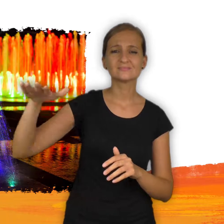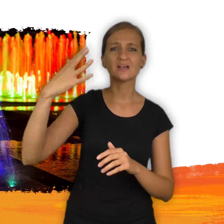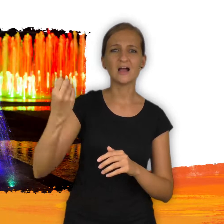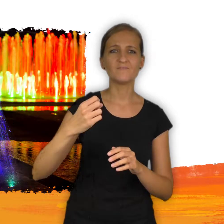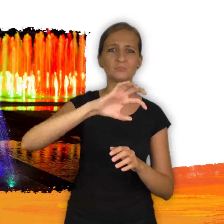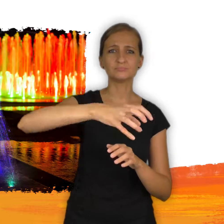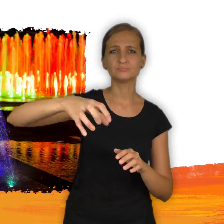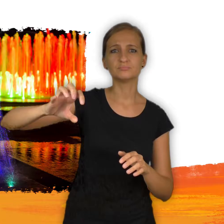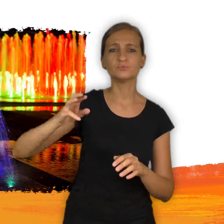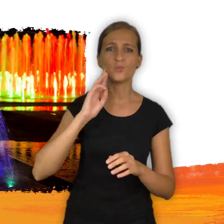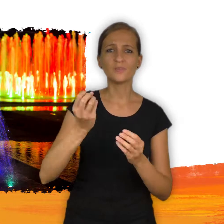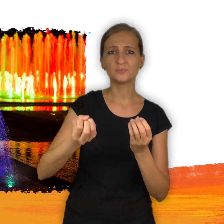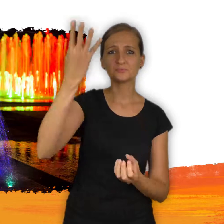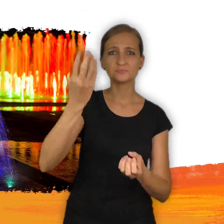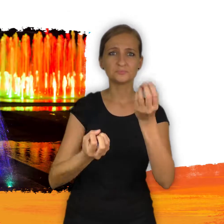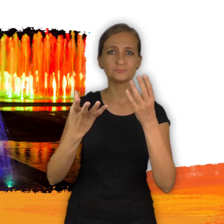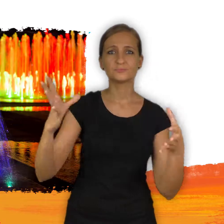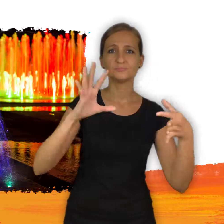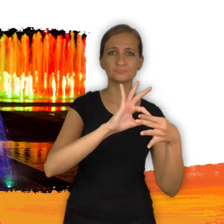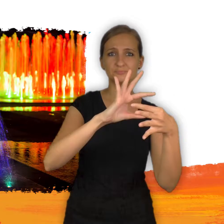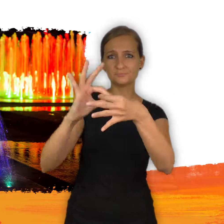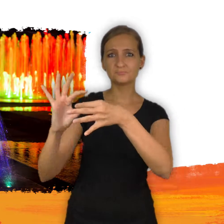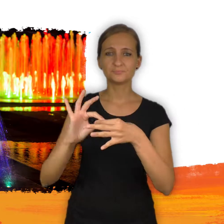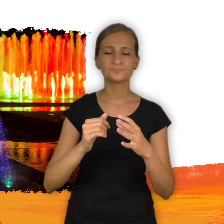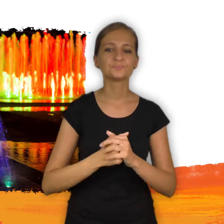Jest to kilka fontann połączonych ze sobą.